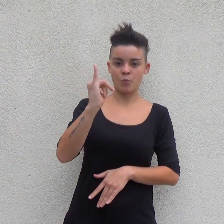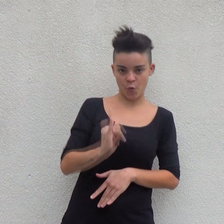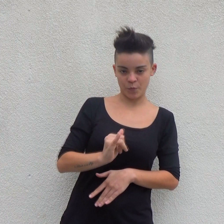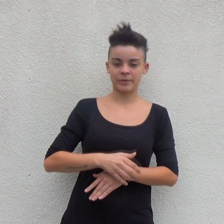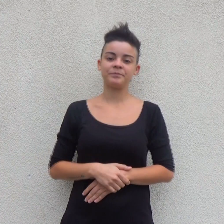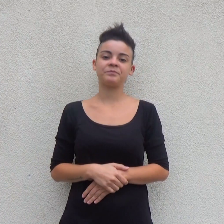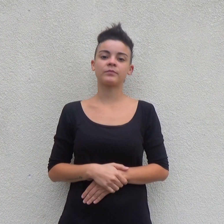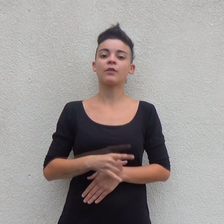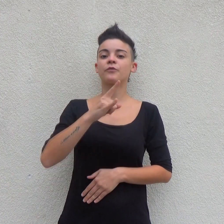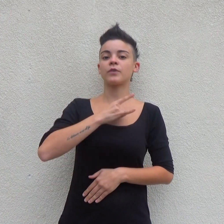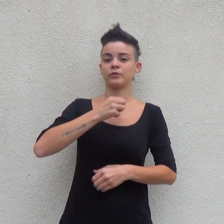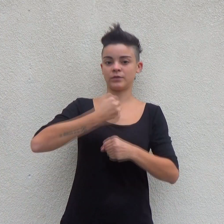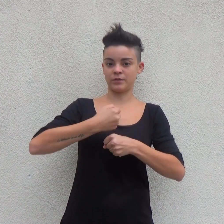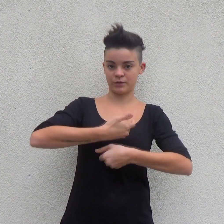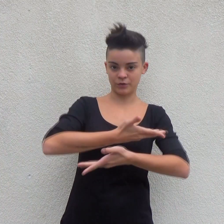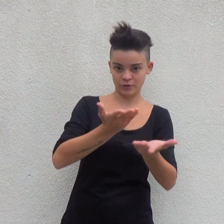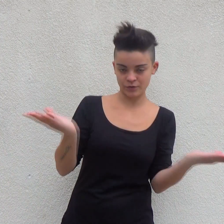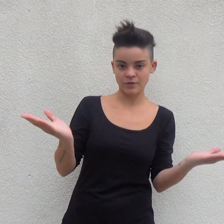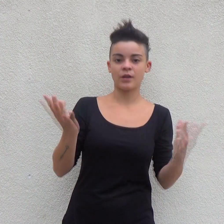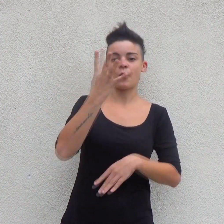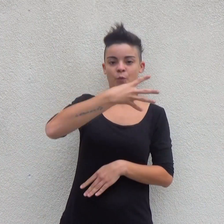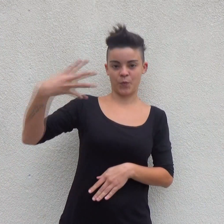de la Facultad de Trabajo Social, UNER.